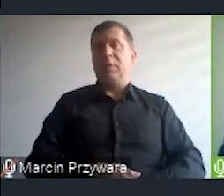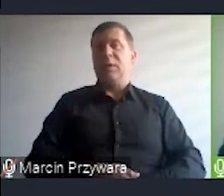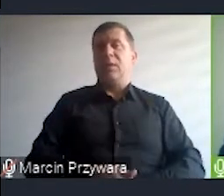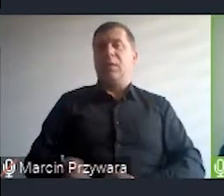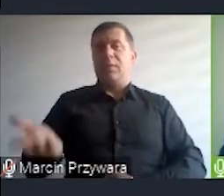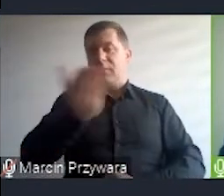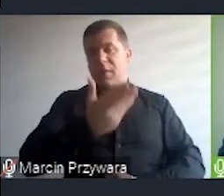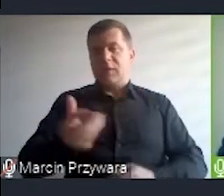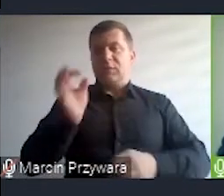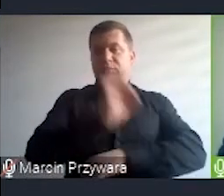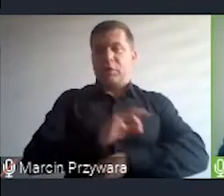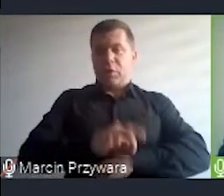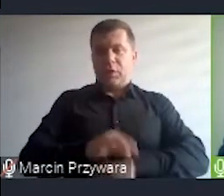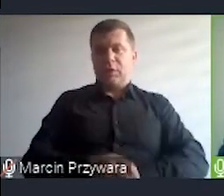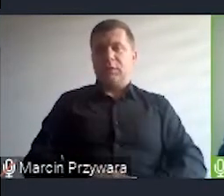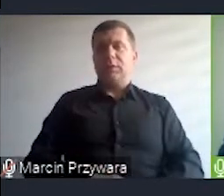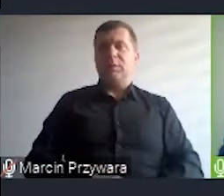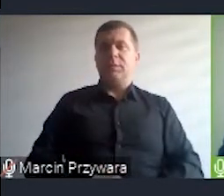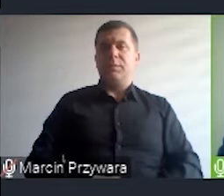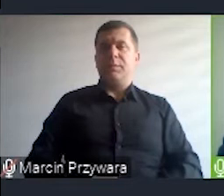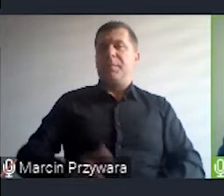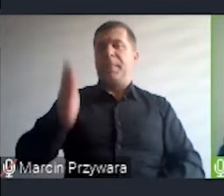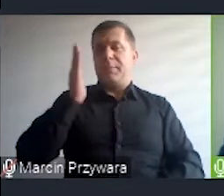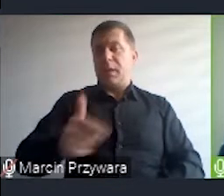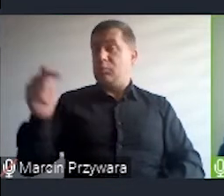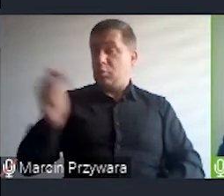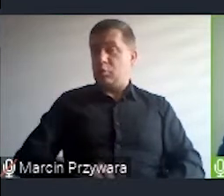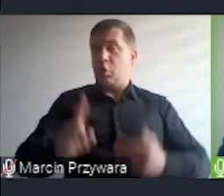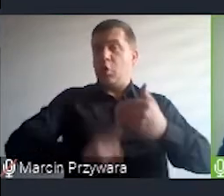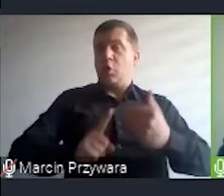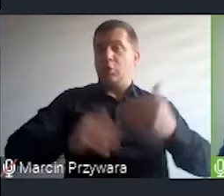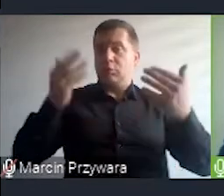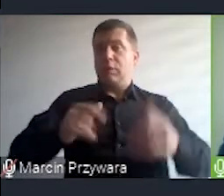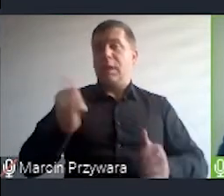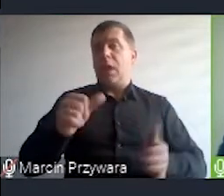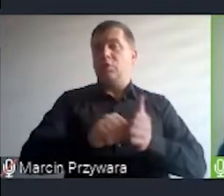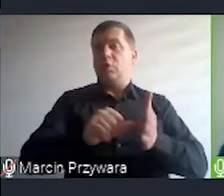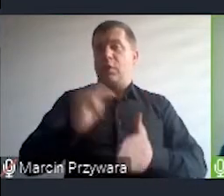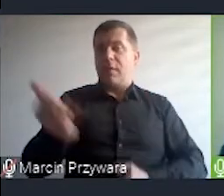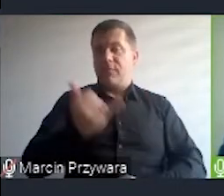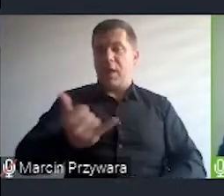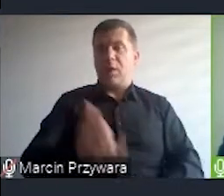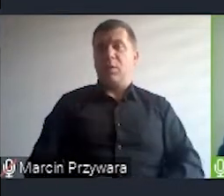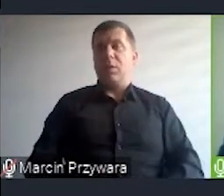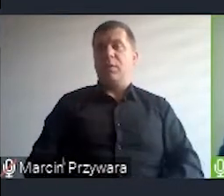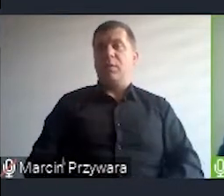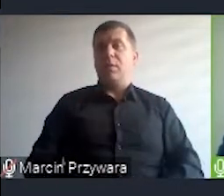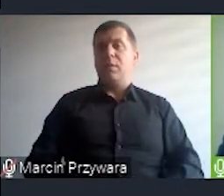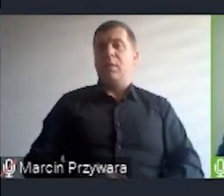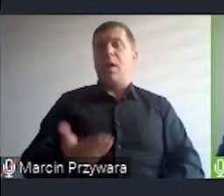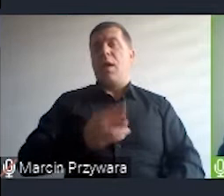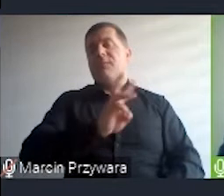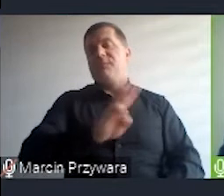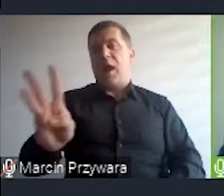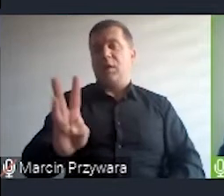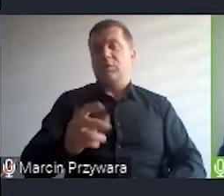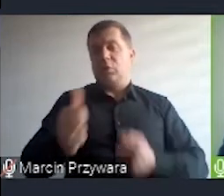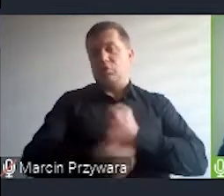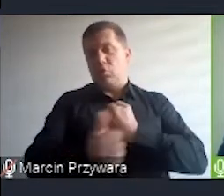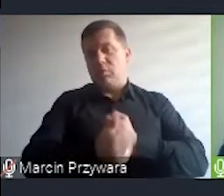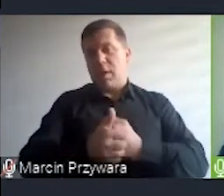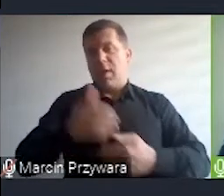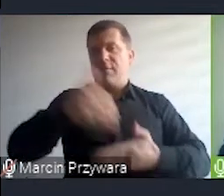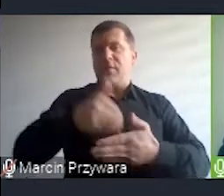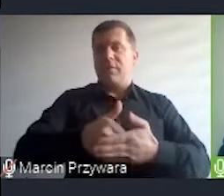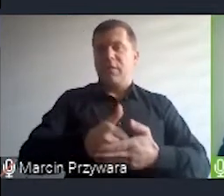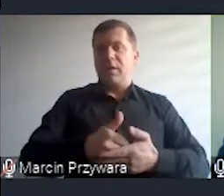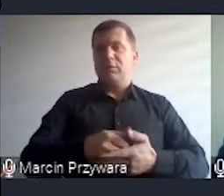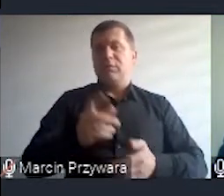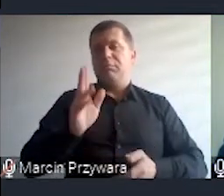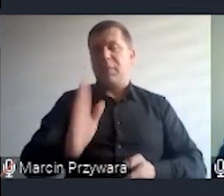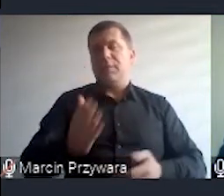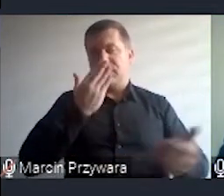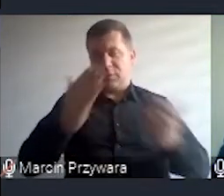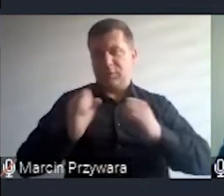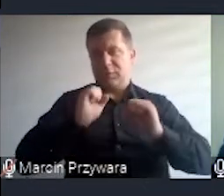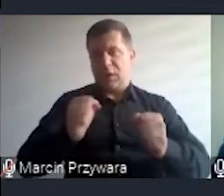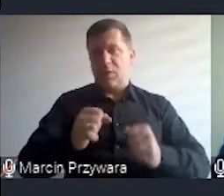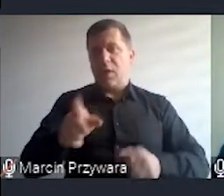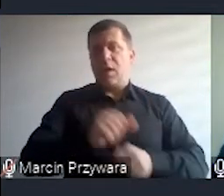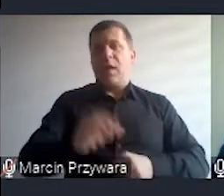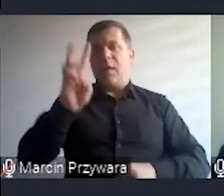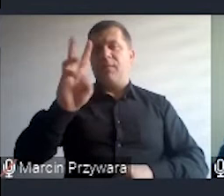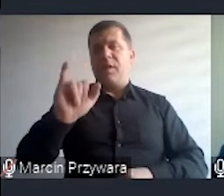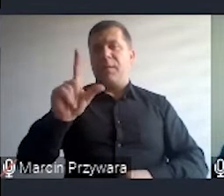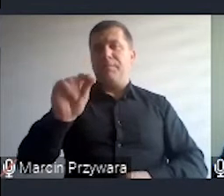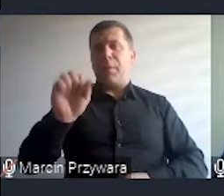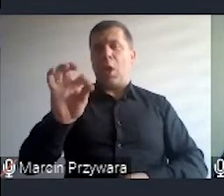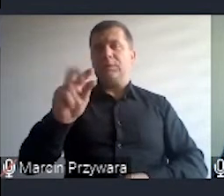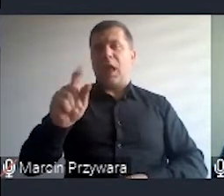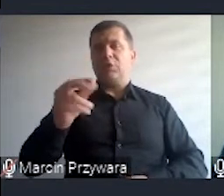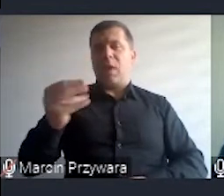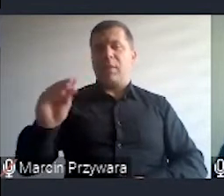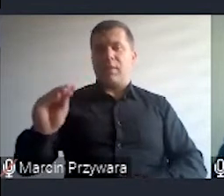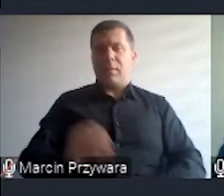że Państwa projekt będzie musiał rozliczyć coś jako środek trwały, a u was, w wasze dokumentacji wewnętrznej będzie to sobie funkcjonowało jako wyposażenie.